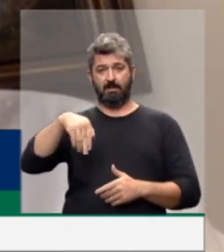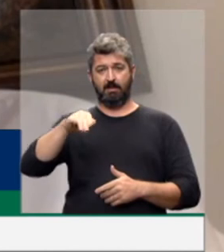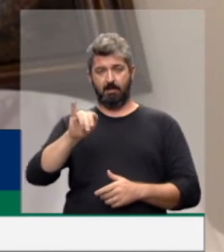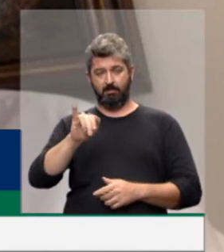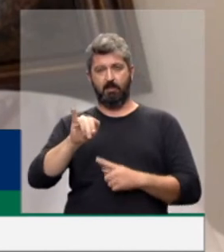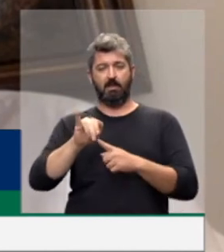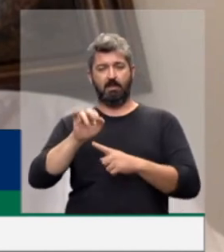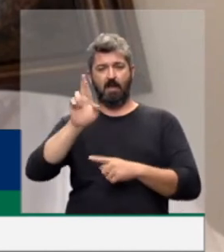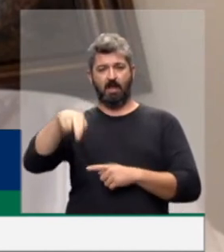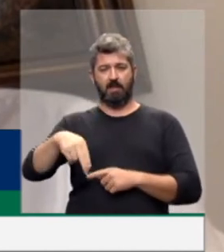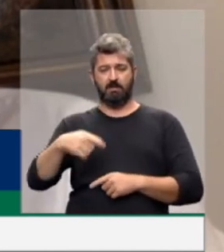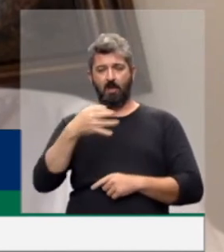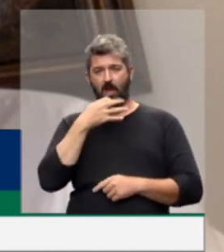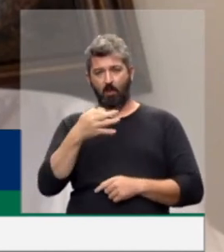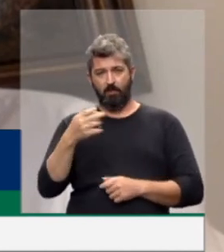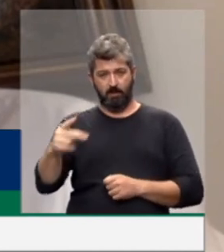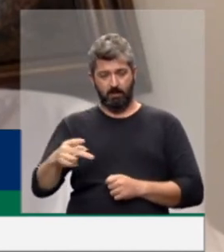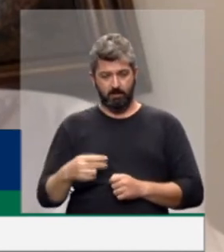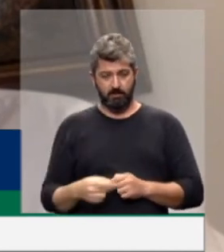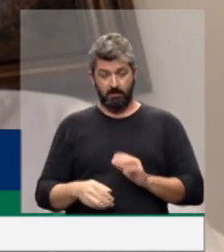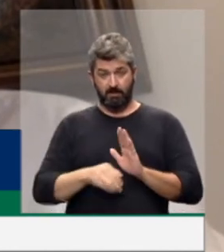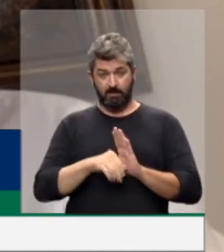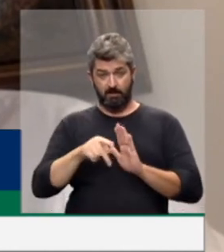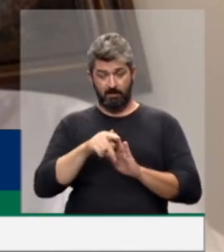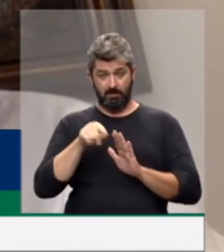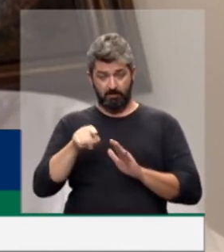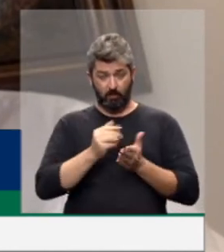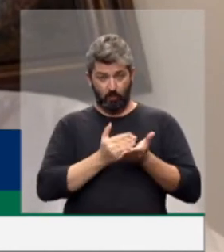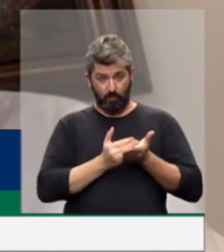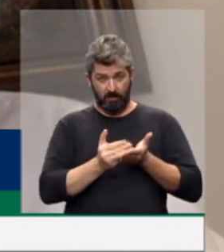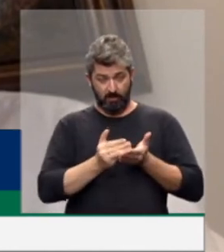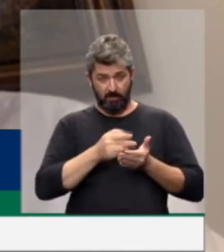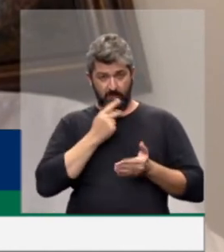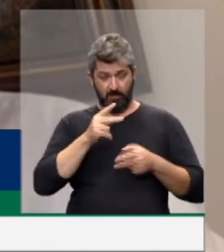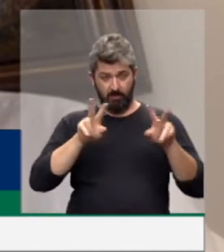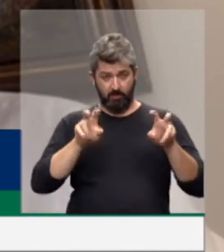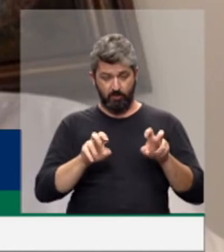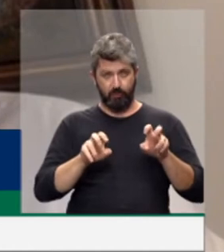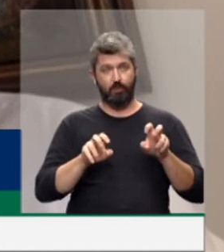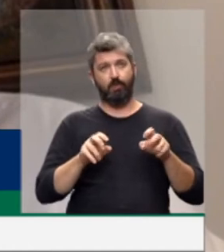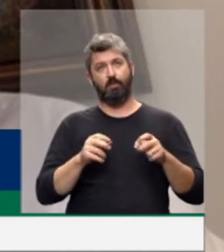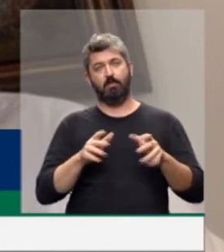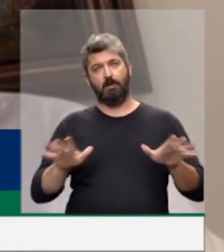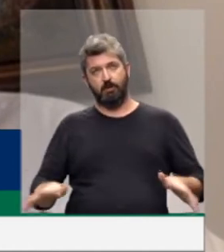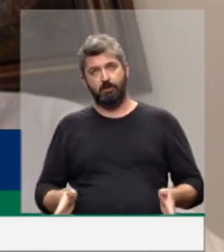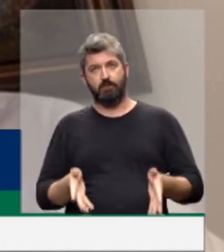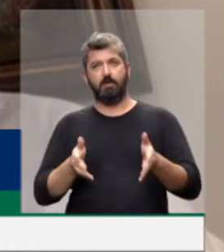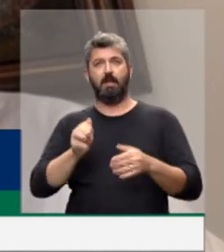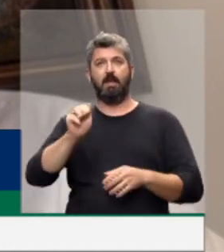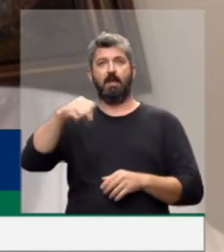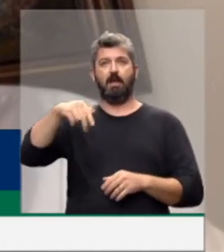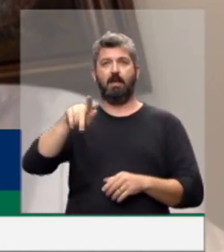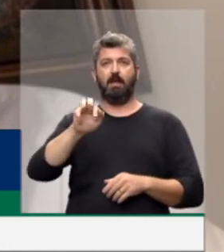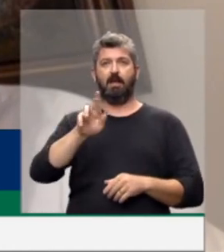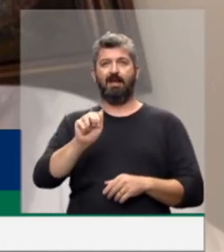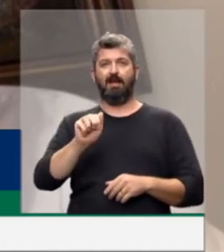RETIRADA DE PAUTA, DESSA MP 998, O LÍDER PAULO GANIME TEM TODA RAZÃO NA ARGUMENTAÇÃO DELE. A MEDIDA PROVISÓRIA QUE INICIALMENTE TRATAVA DE UM